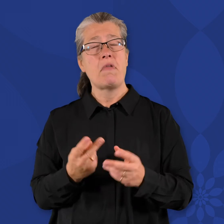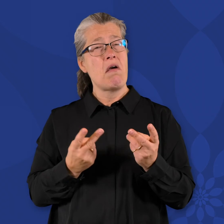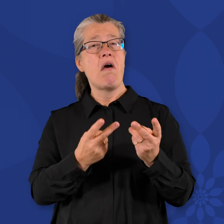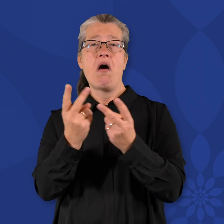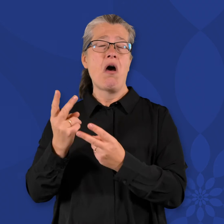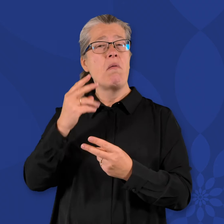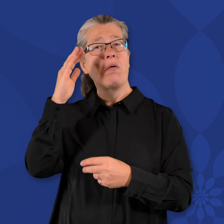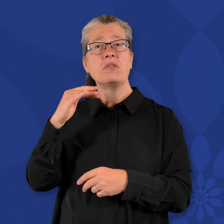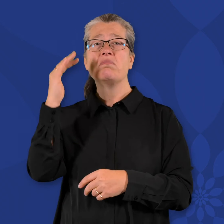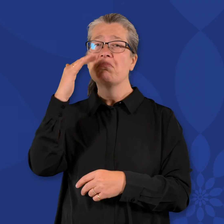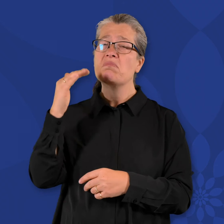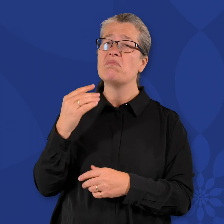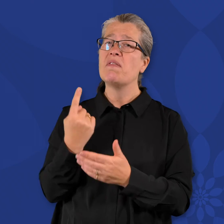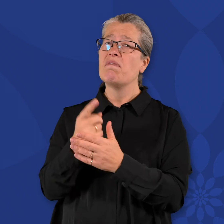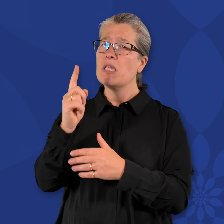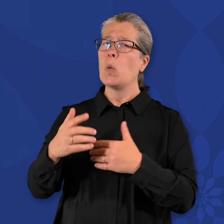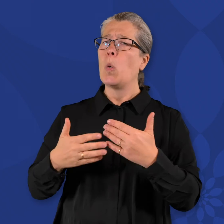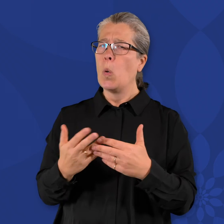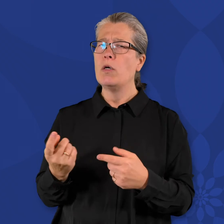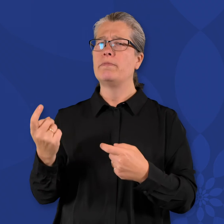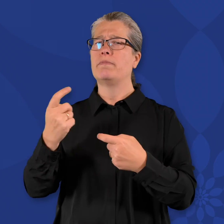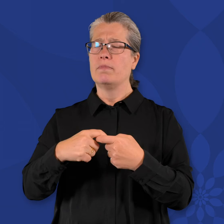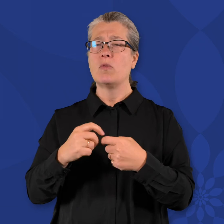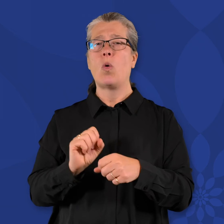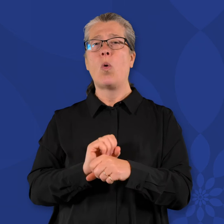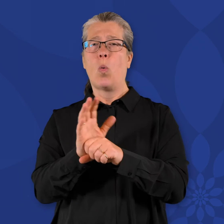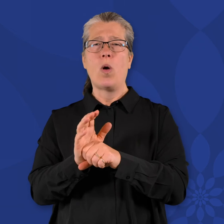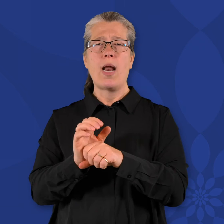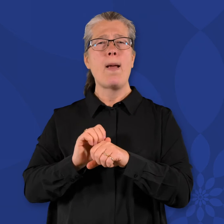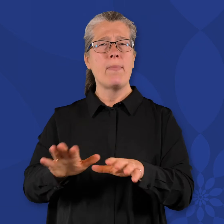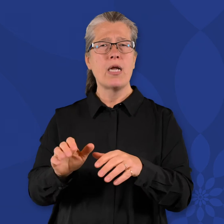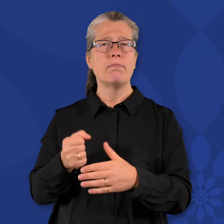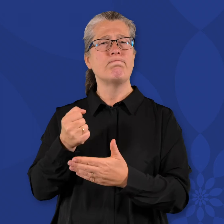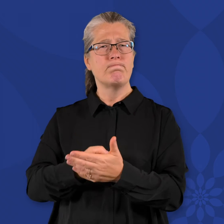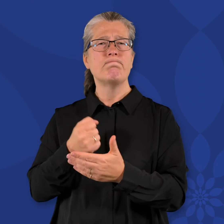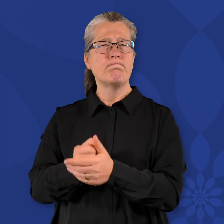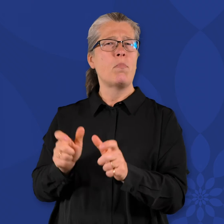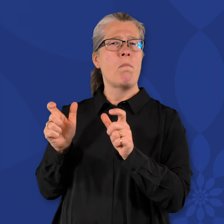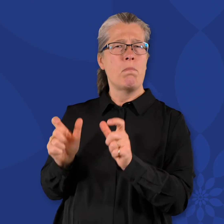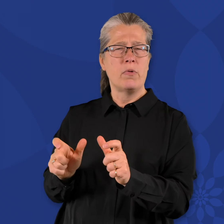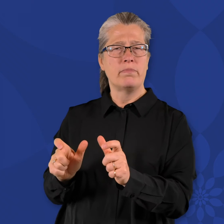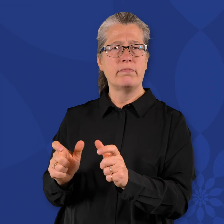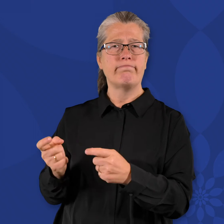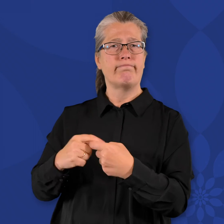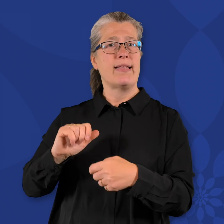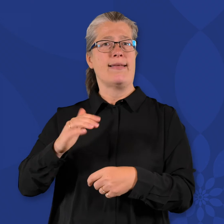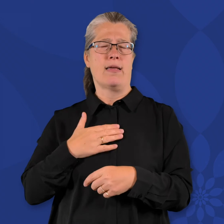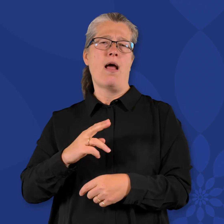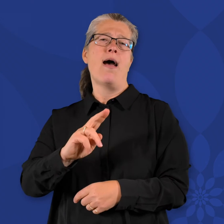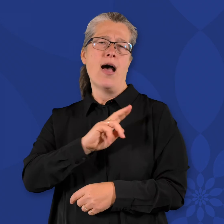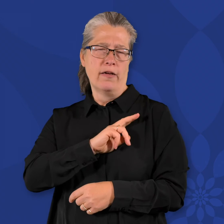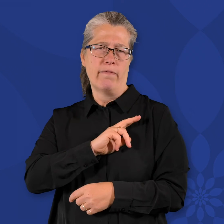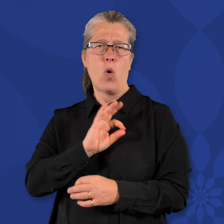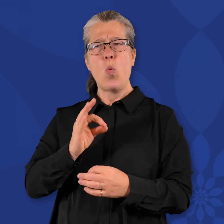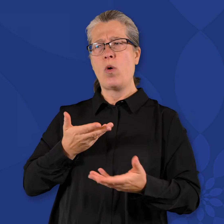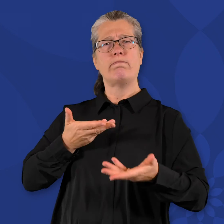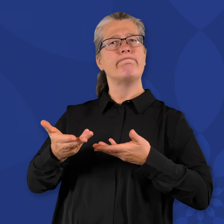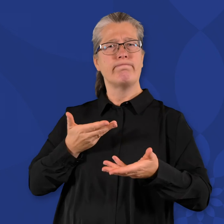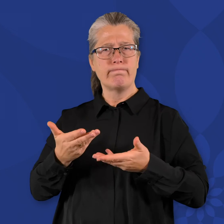Allmänheten anser att de viktigaste åtgärderna för att bekämpa epidemin är ansvarsfullt beteende, -